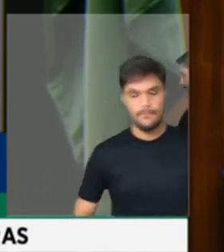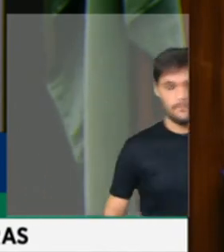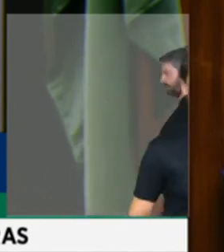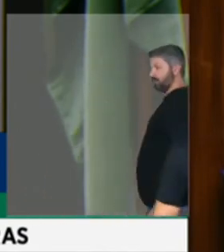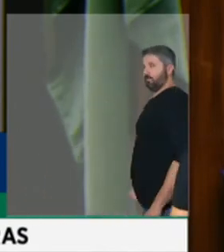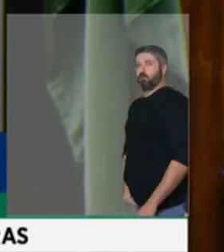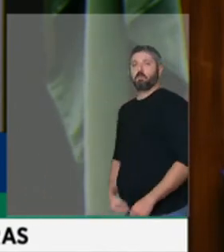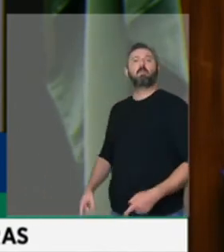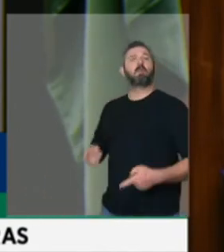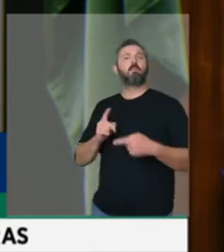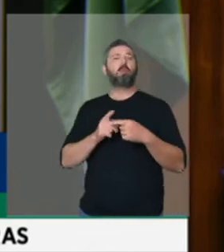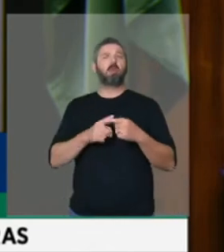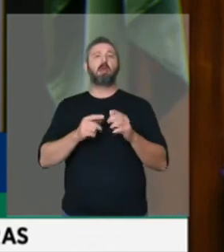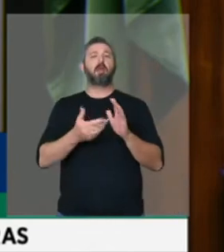OU SEJA... AQUILO QUE NÃO É ... FOI 30 VEZES O VALOR DO